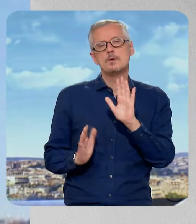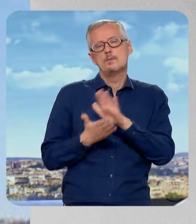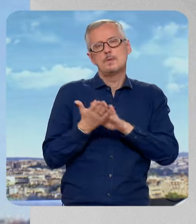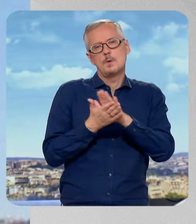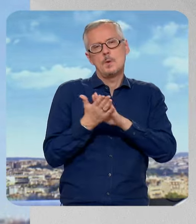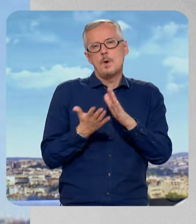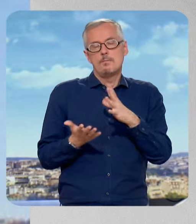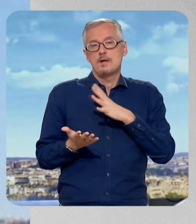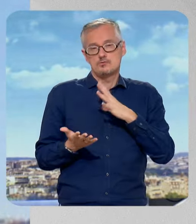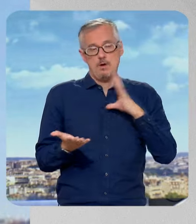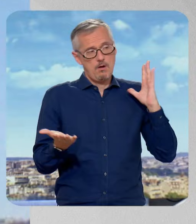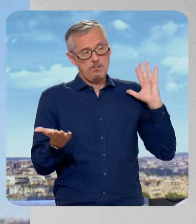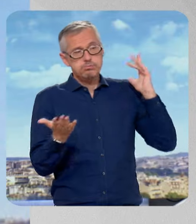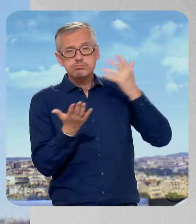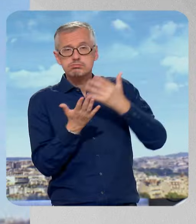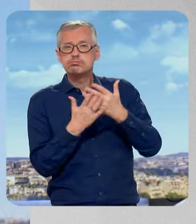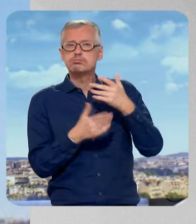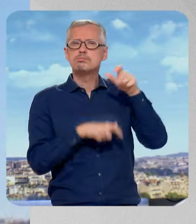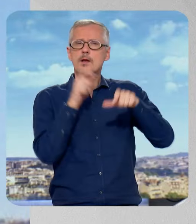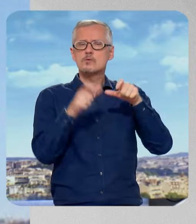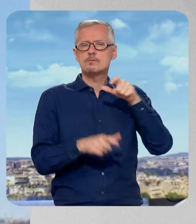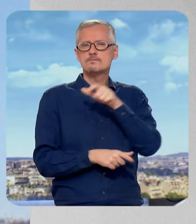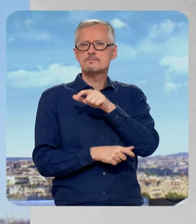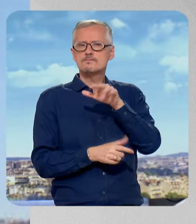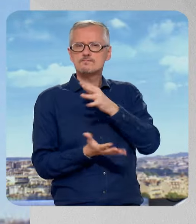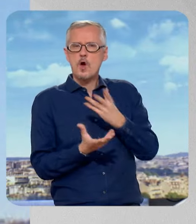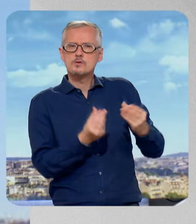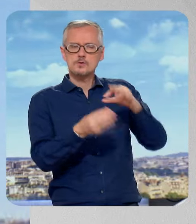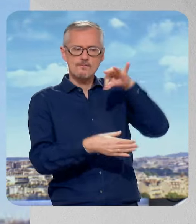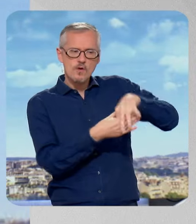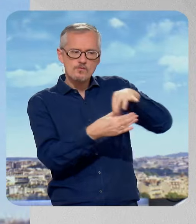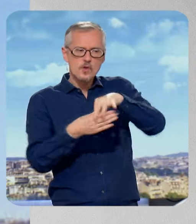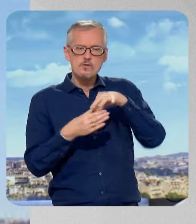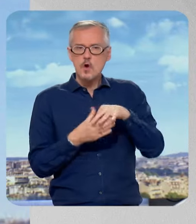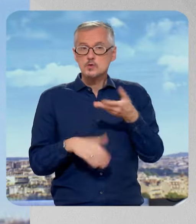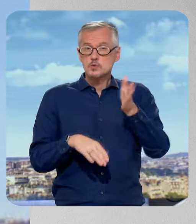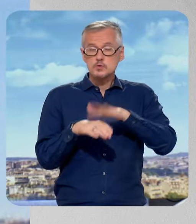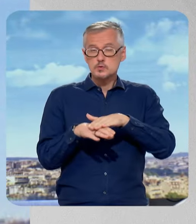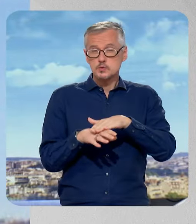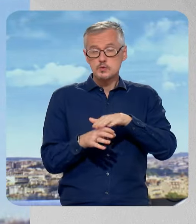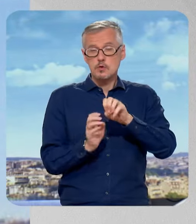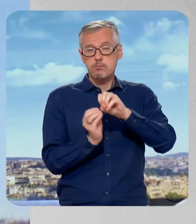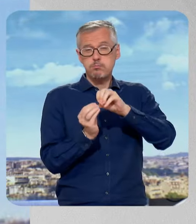Il a dit qu'il n'était pas fermé à l'idée d'une plus grande justice fiscale. Vous n'y voyez pas de signes positifs?